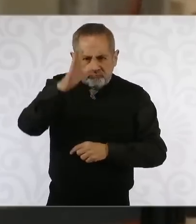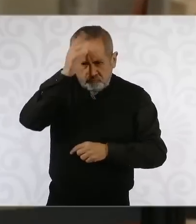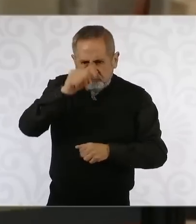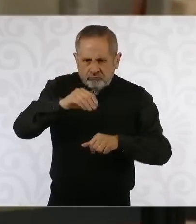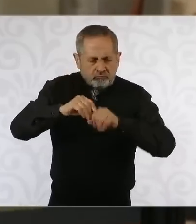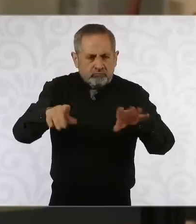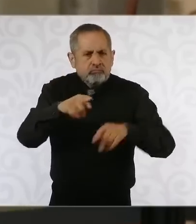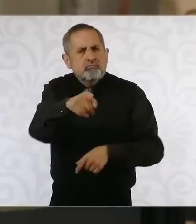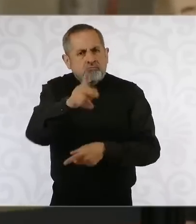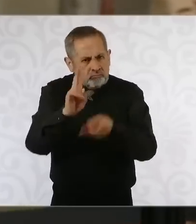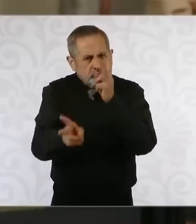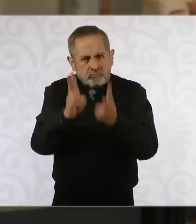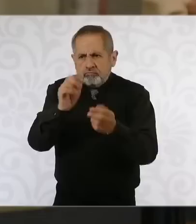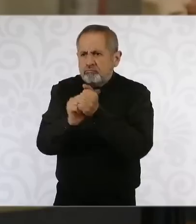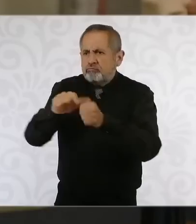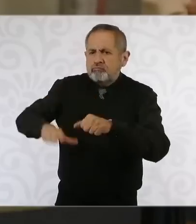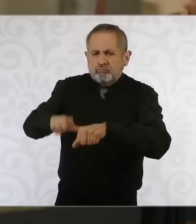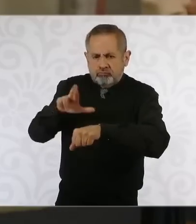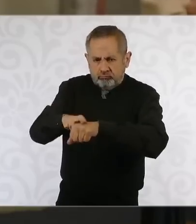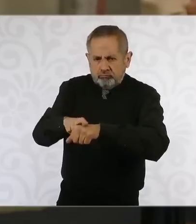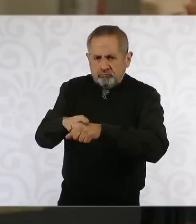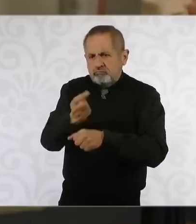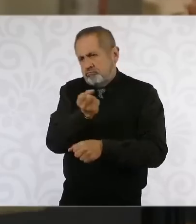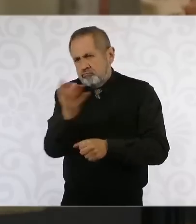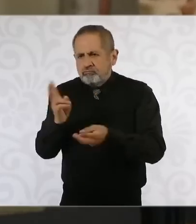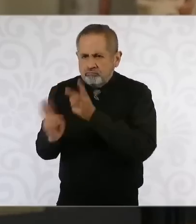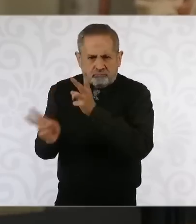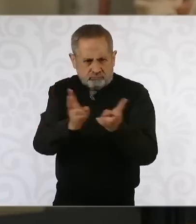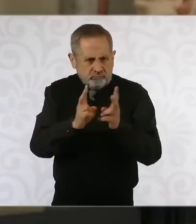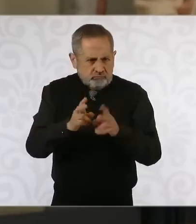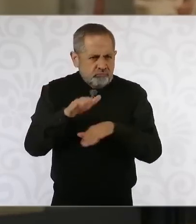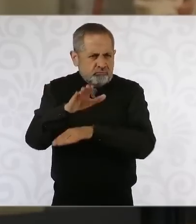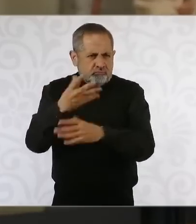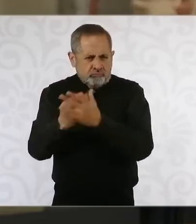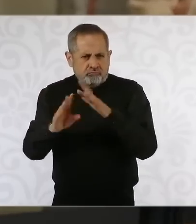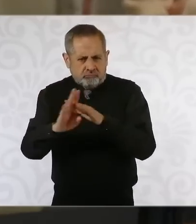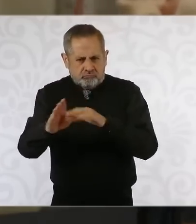con ellos viene alguna reunión al respecto en el tema migratorio del respaldo a las políticas